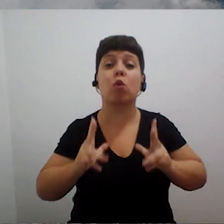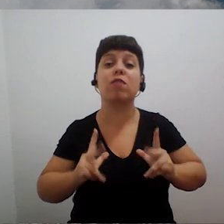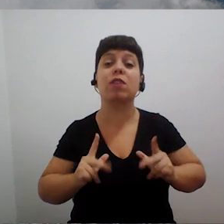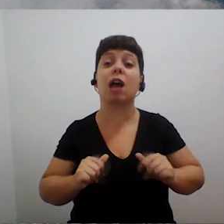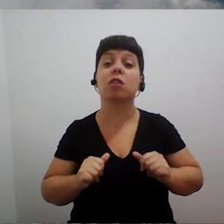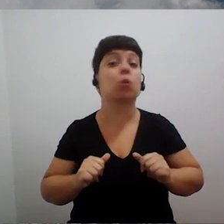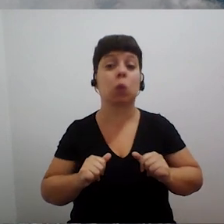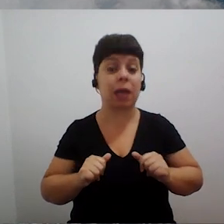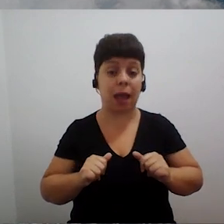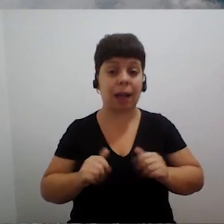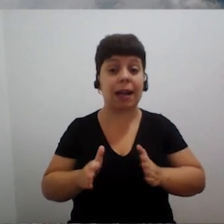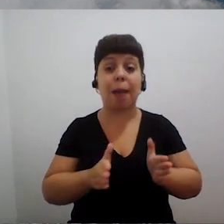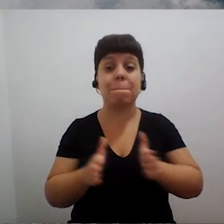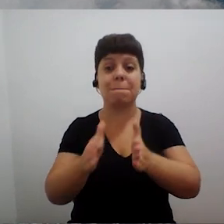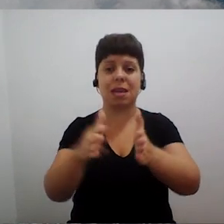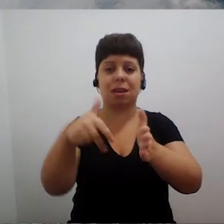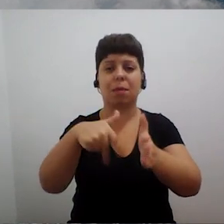como se fosse o batismo.